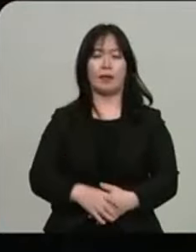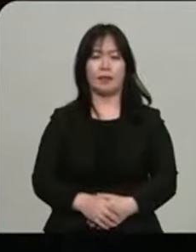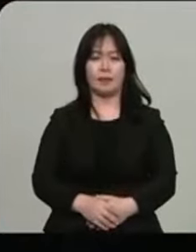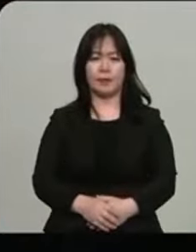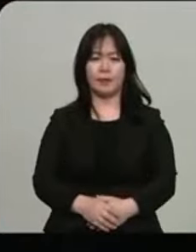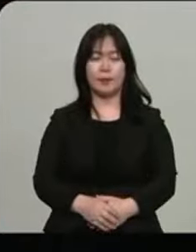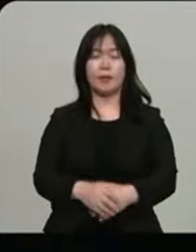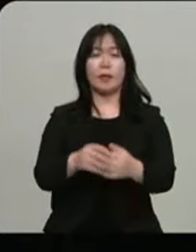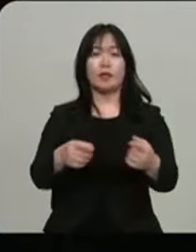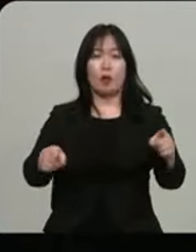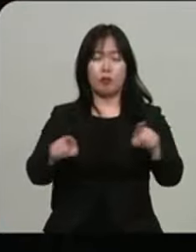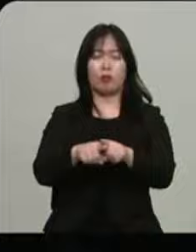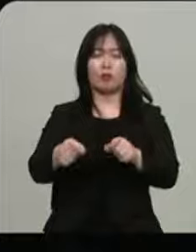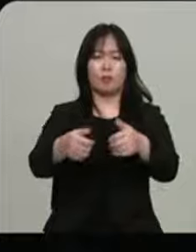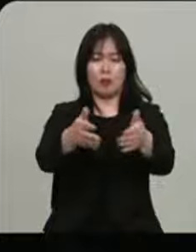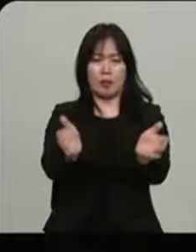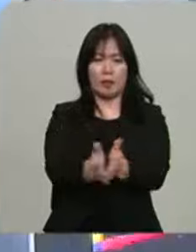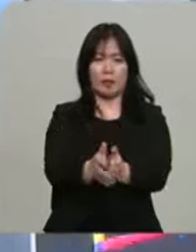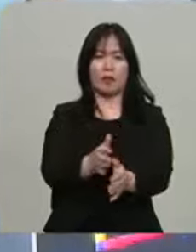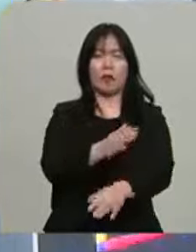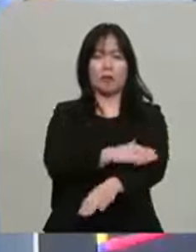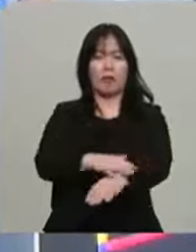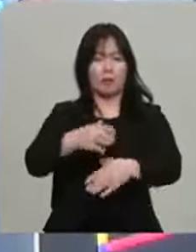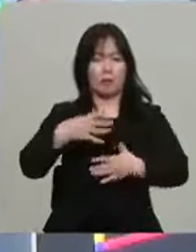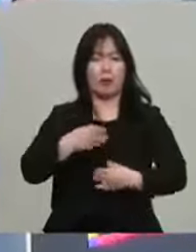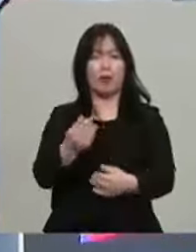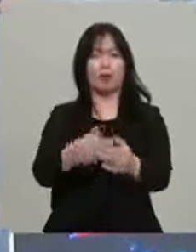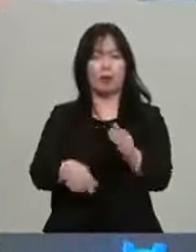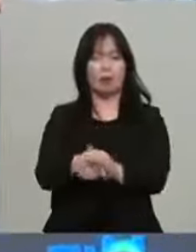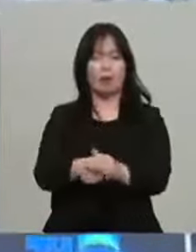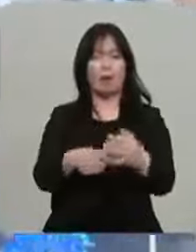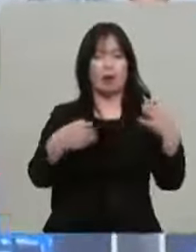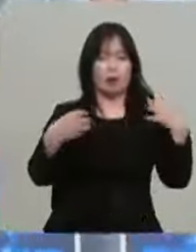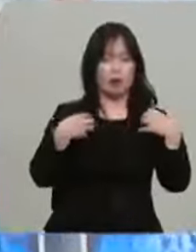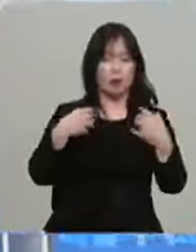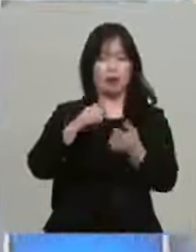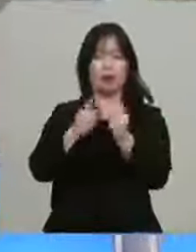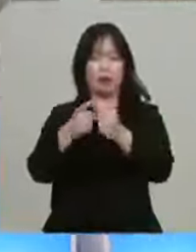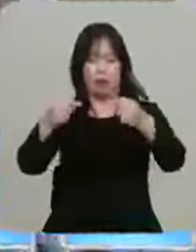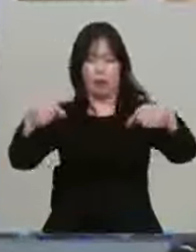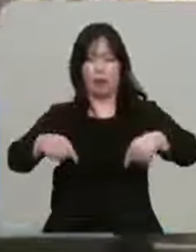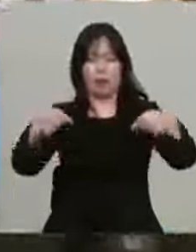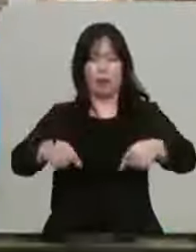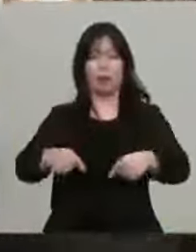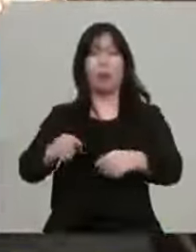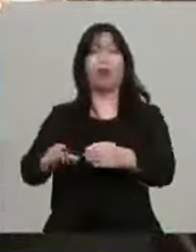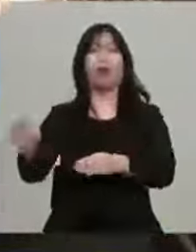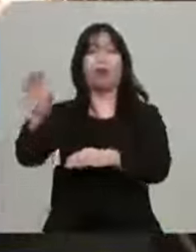더불어 특별자치도가 잘 안착할 수 있도록 집행부와 협력해 추가 적인 특례 발굴도 해야 합니다.